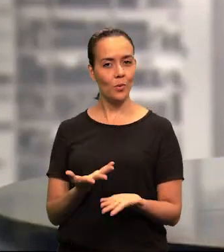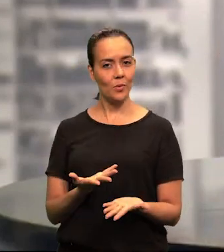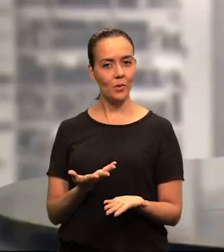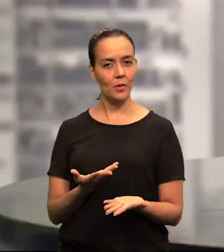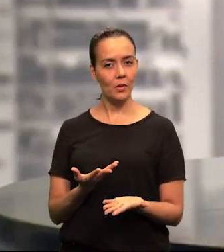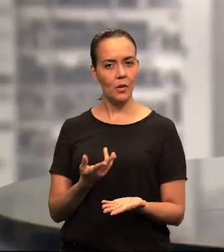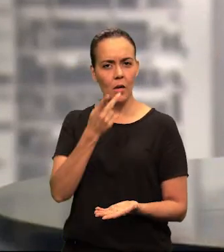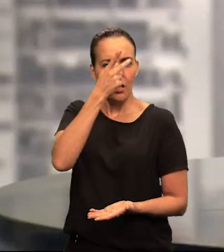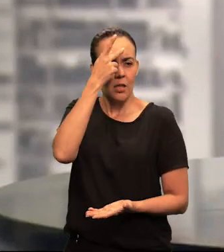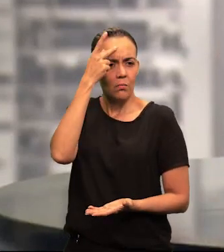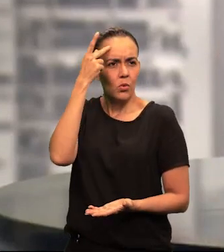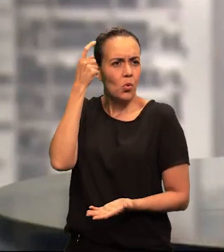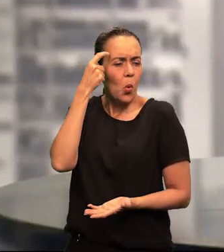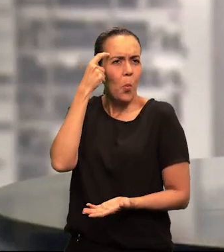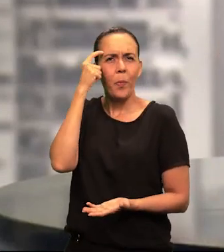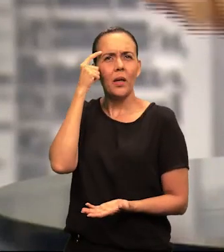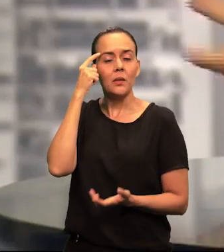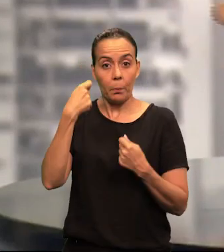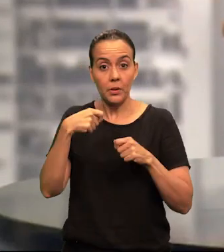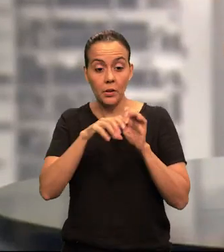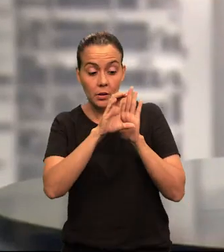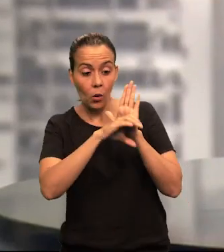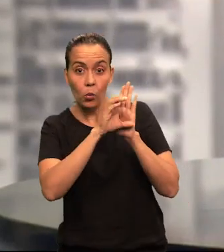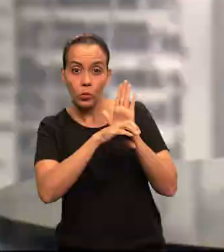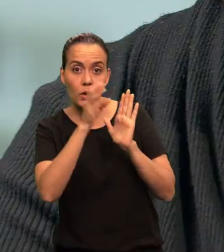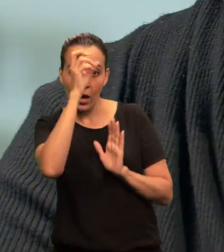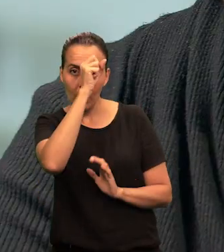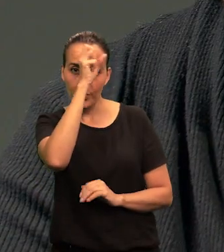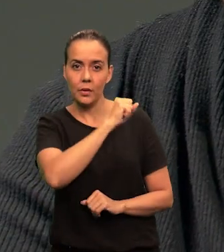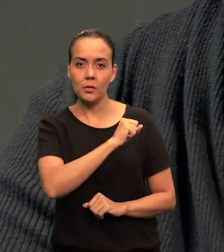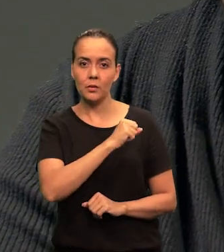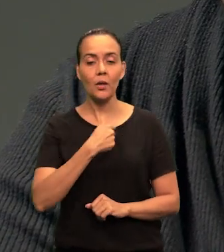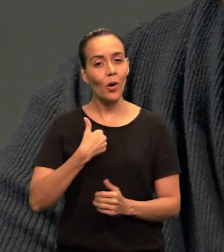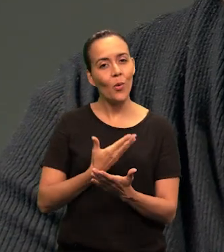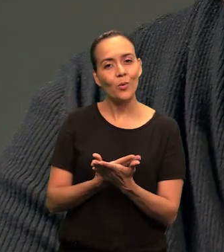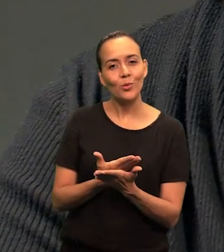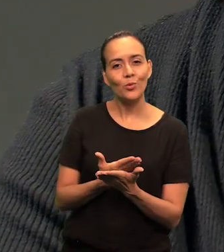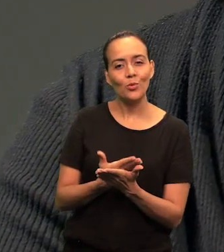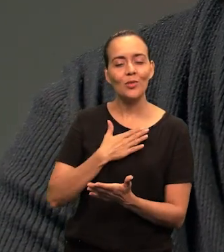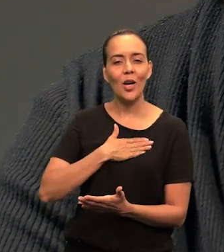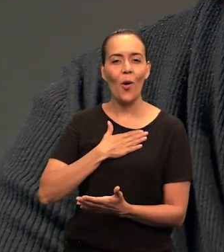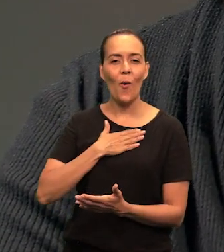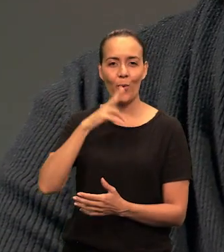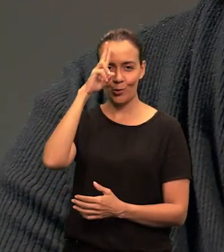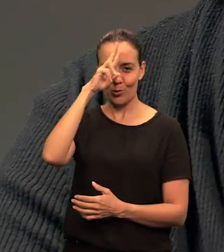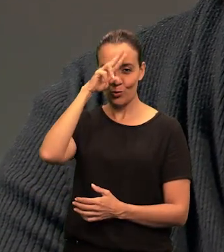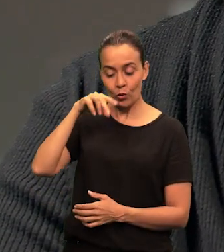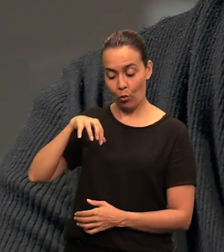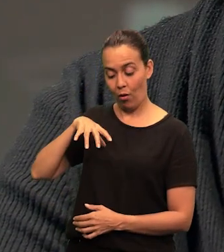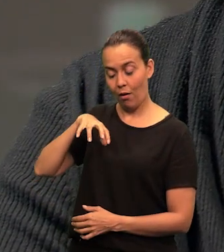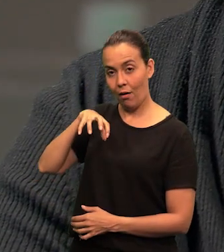Ninguém pensa sem conceitos. Eu gosto muito de estudar a história da aranha